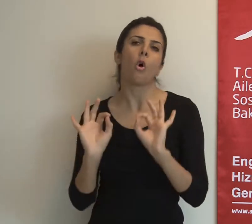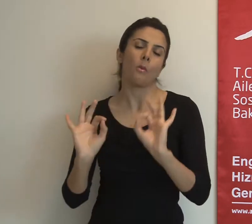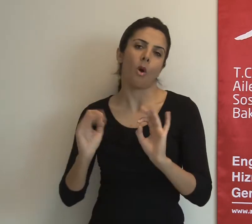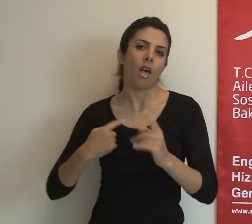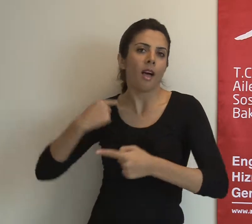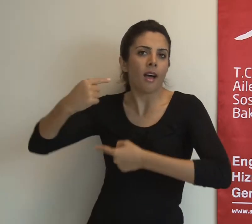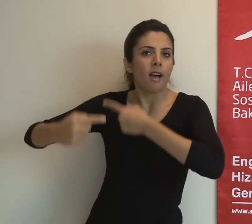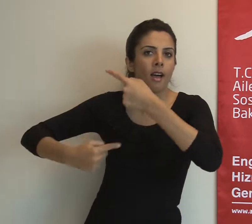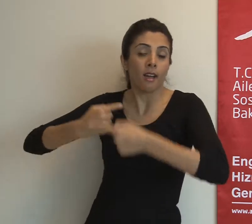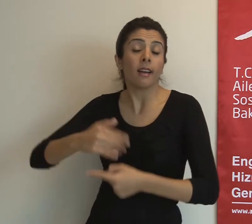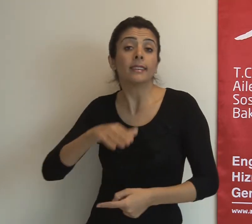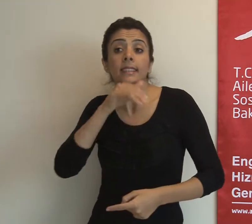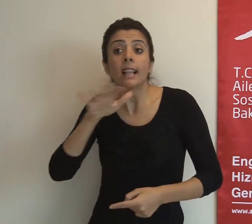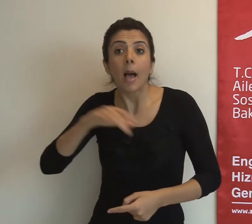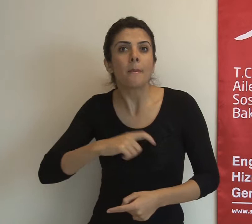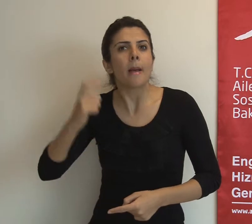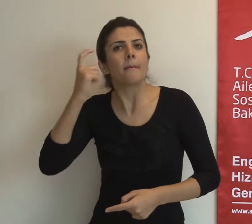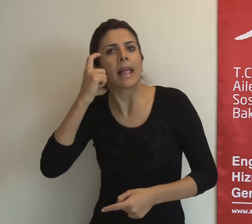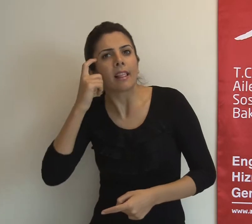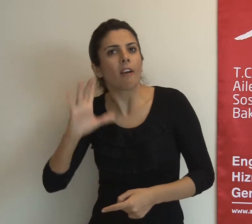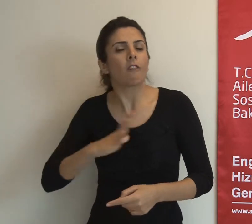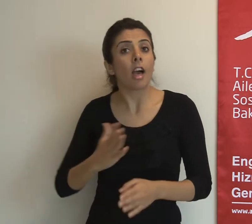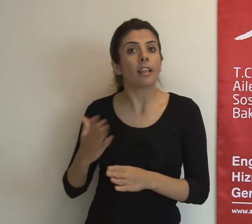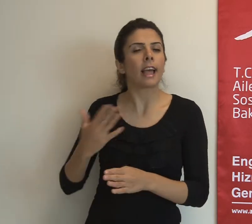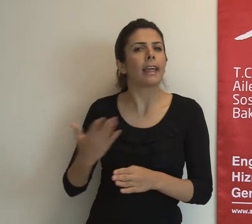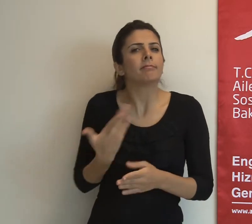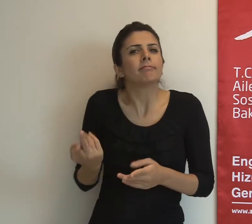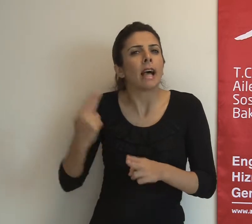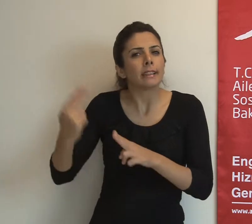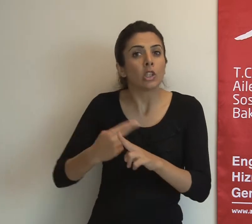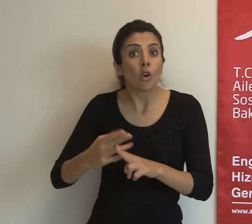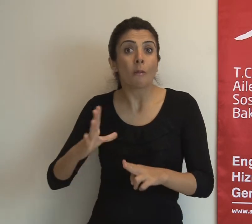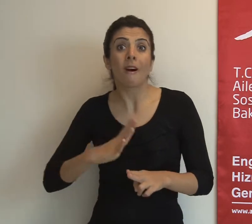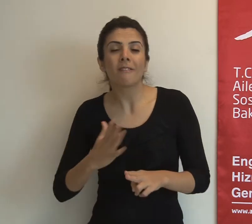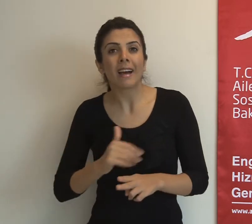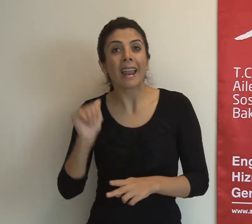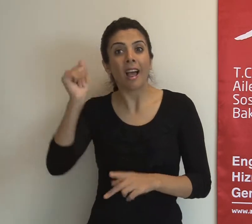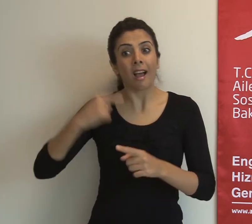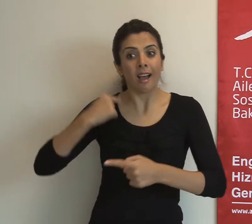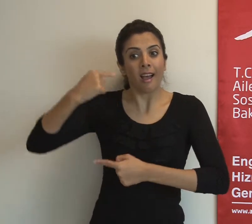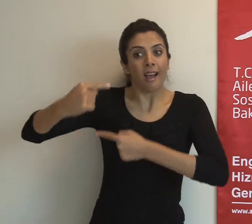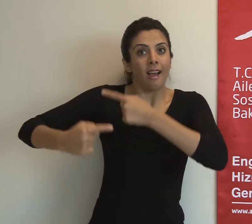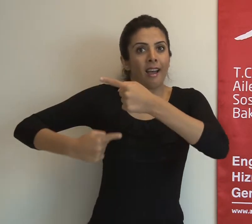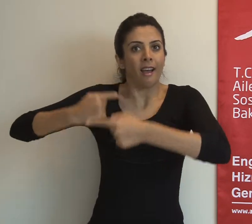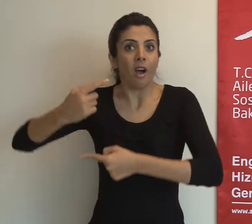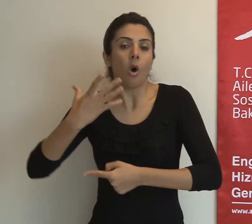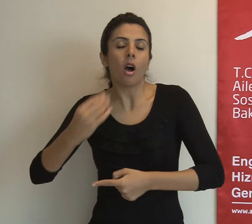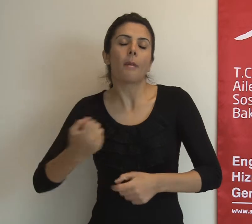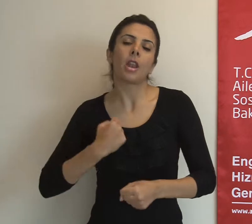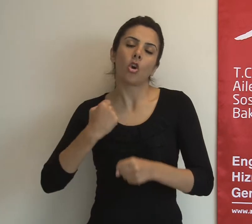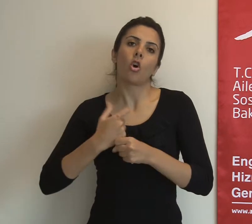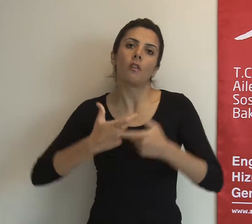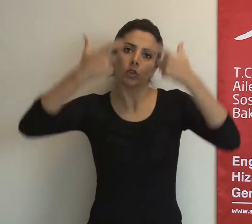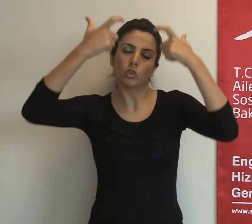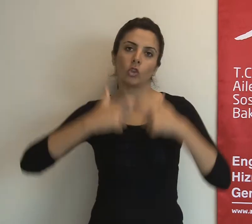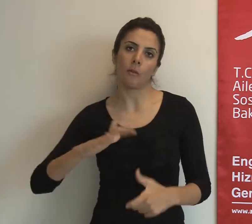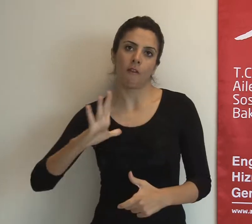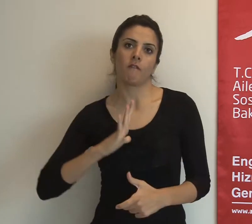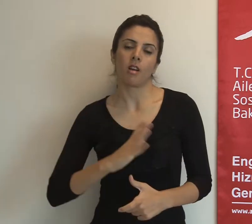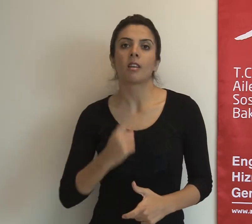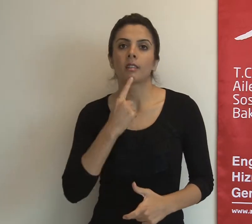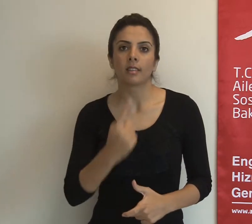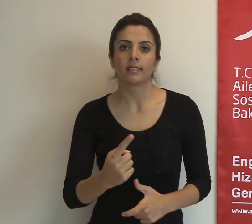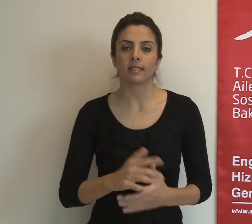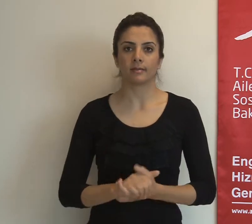kültürden geldiklerini, yaşlıların bilgi ve tecrübesini geleceğe taşımakla yükümlü olduklarını belirtti.